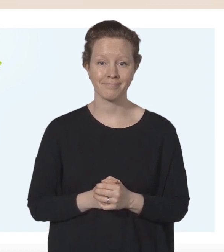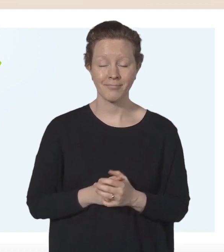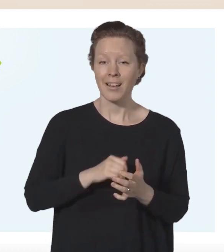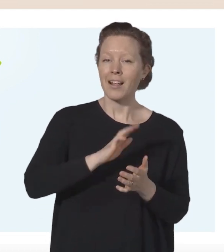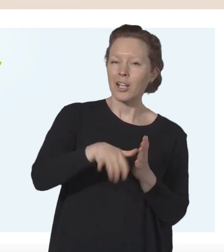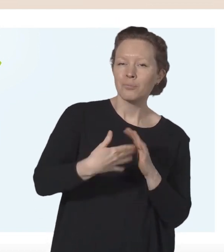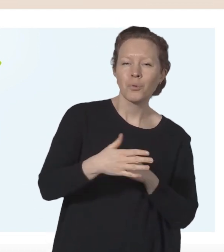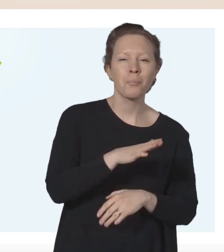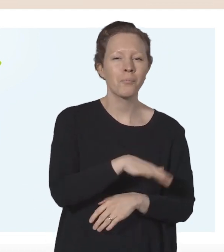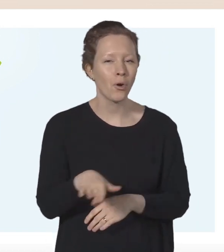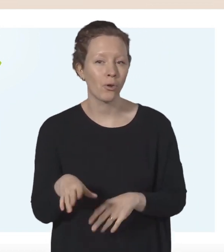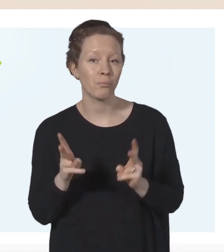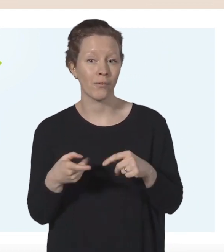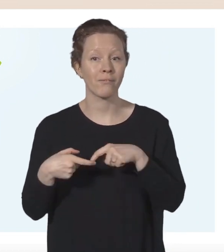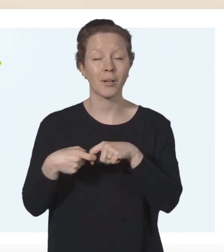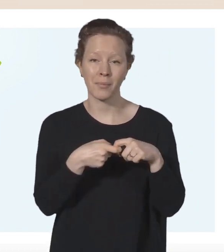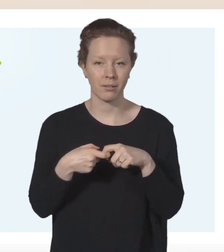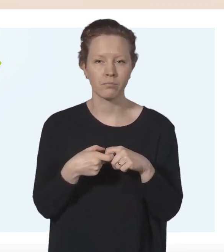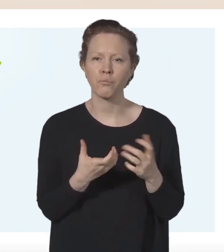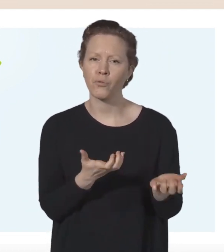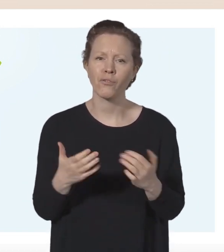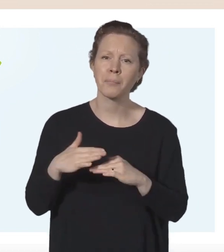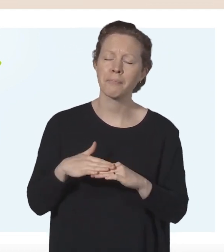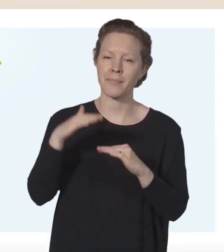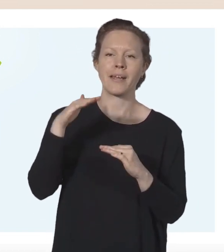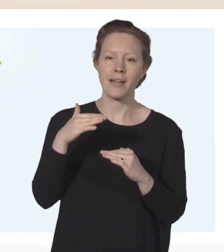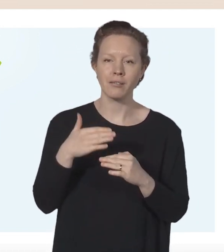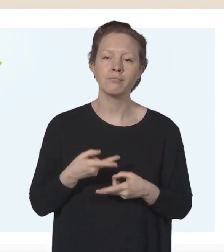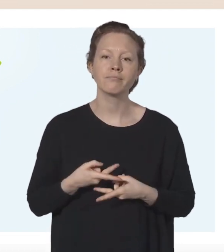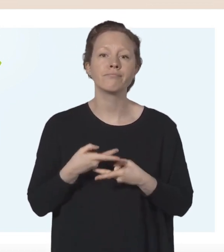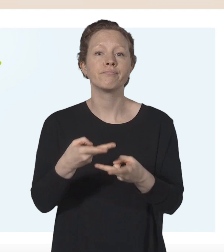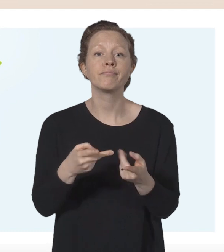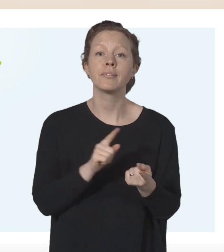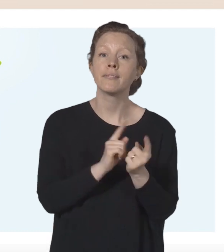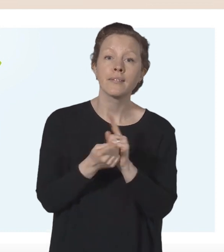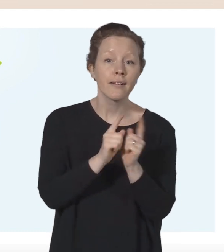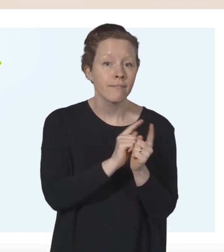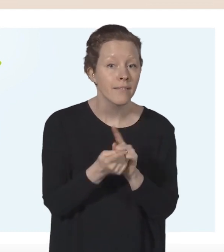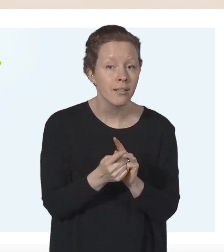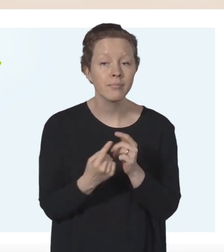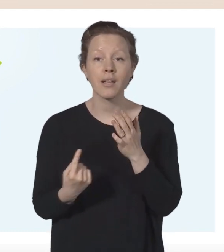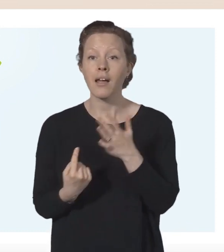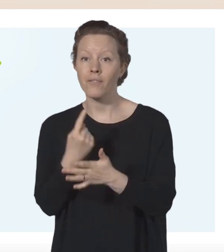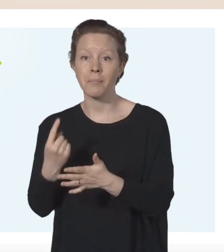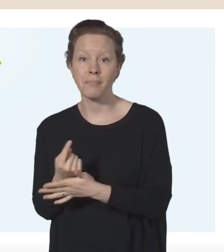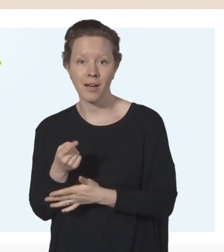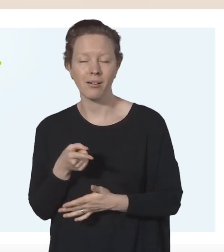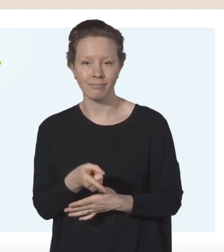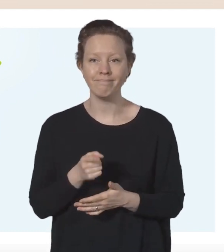Teckenspråkiga barn och deras familjer behöver mera olika slags - regelbundna tillställningar och situationer, -